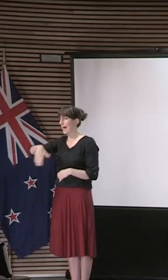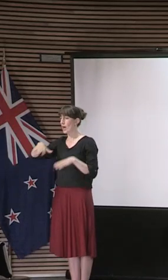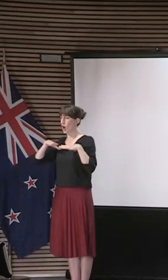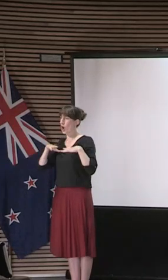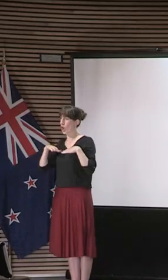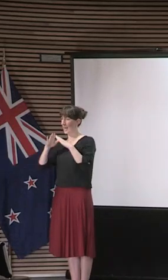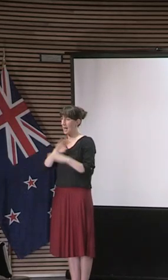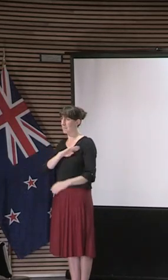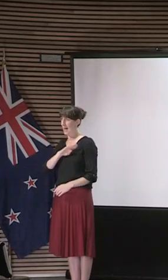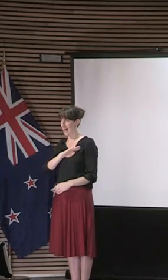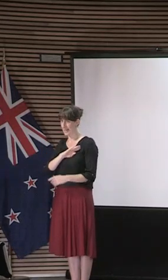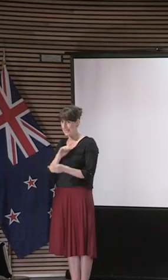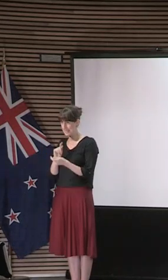tangata ki nga maarama ano,